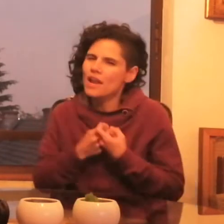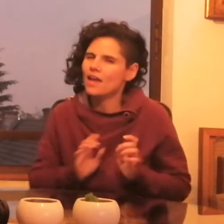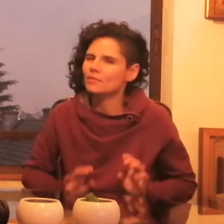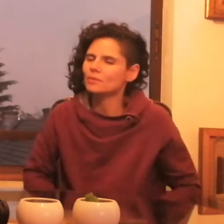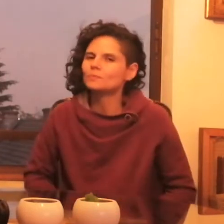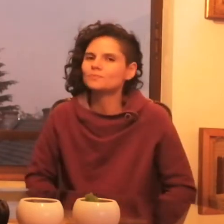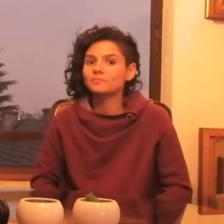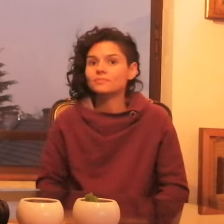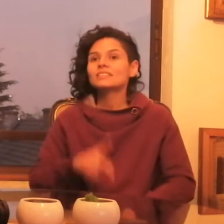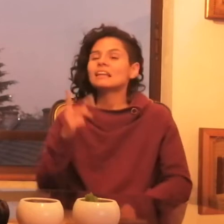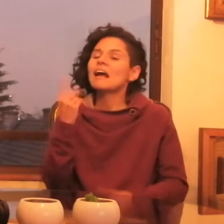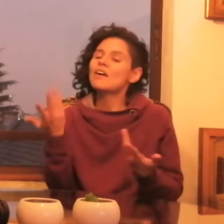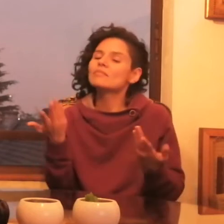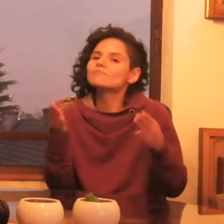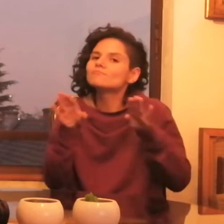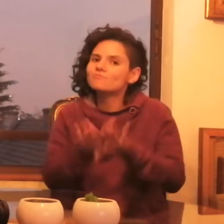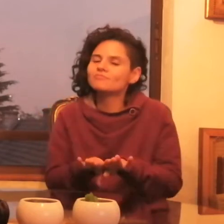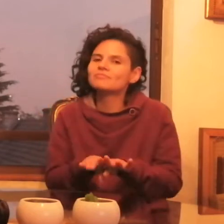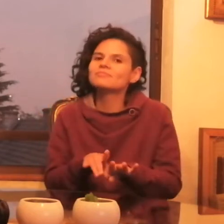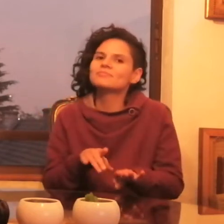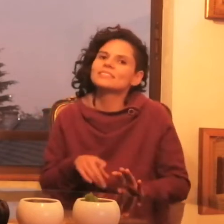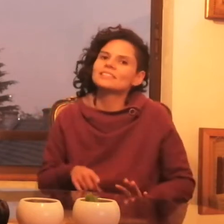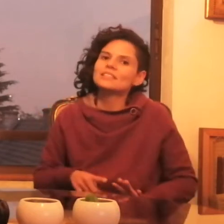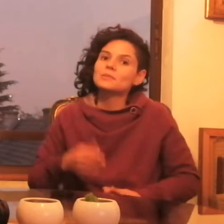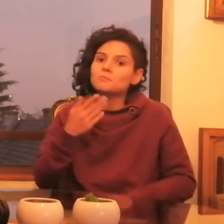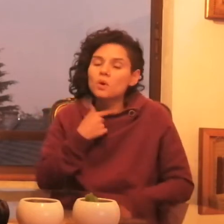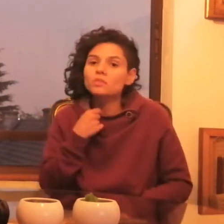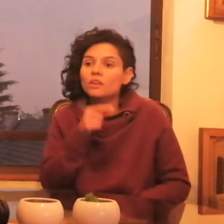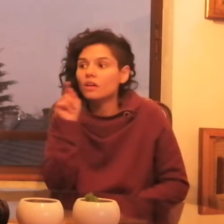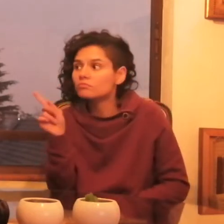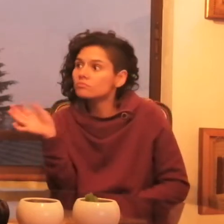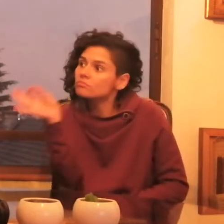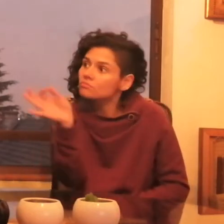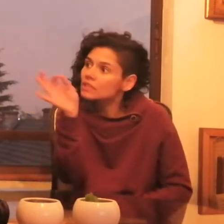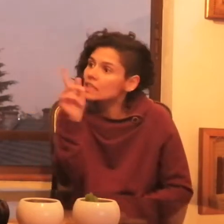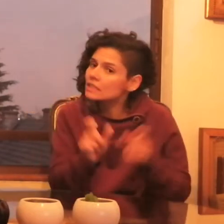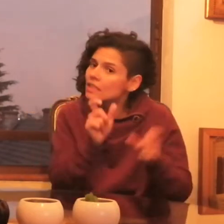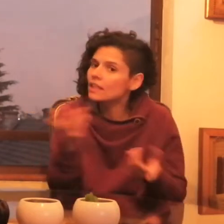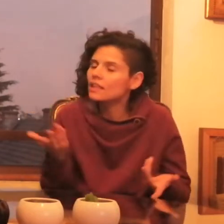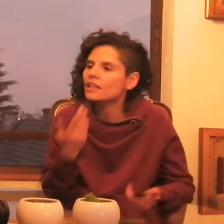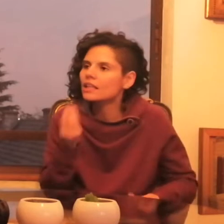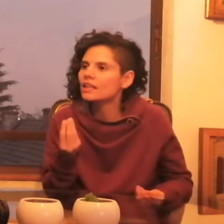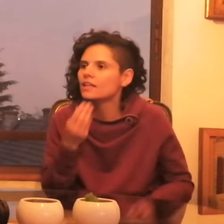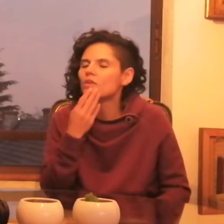Como para ir cerrando ya me gustaría que tu le dijeras a la gente como algún consejo o